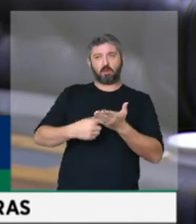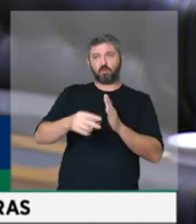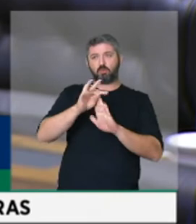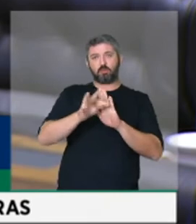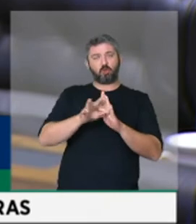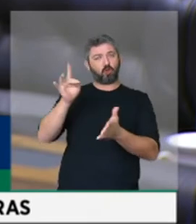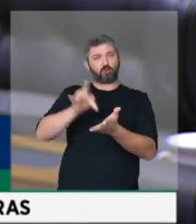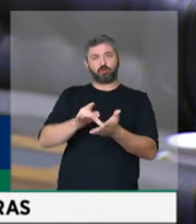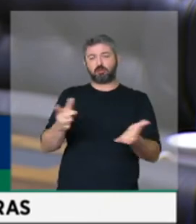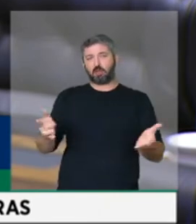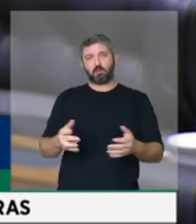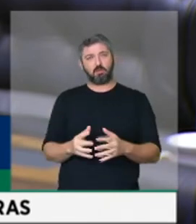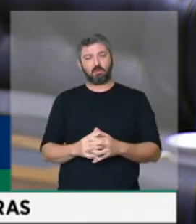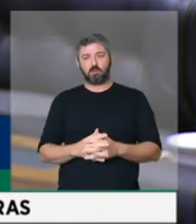ELA VALER NO MERCADO REALMENTE O QUE ELA PODE CHEGAR A VALER.